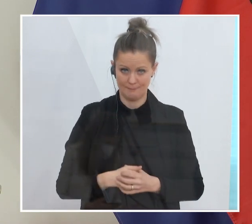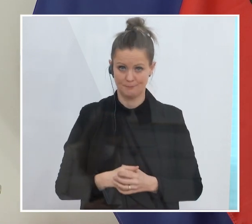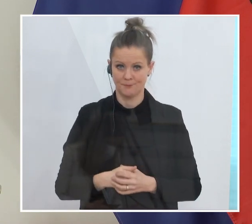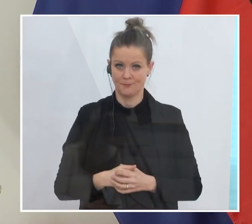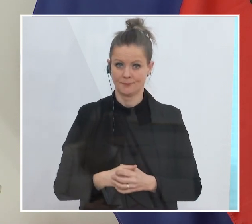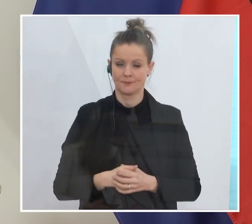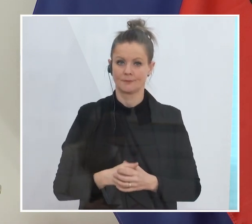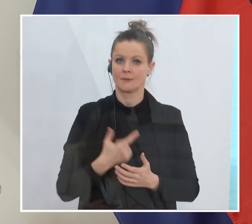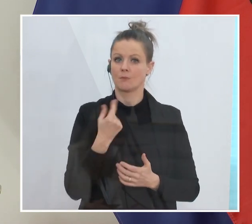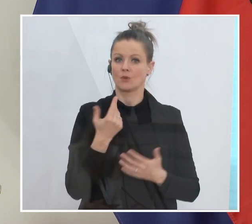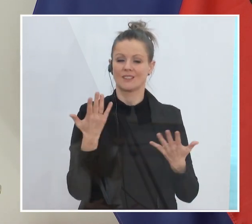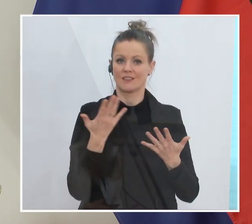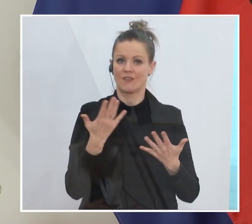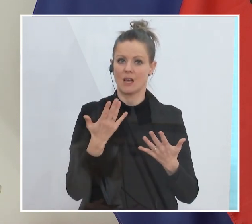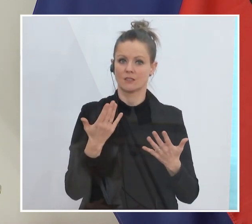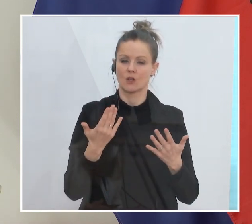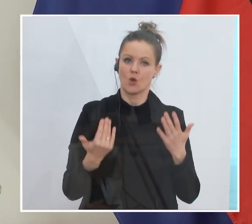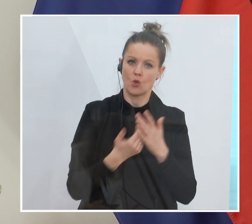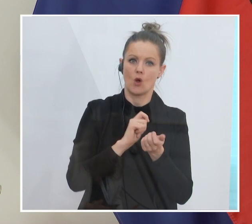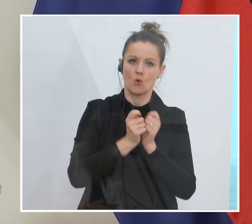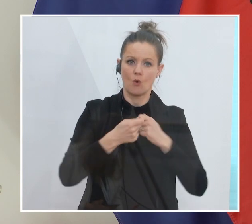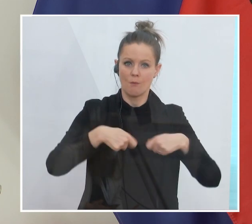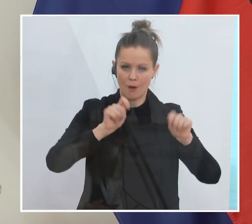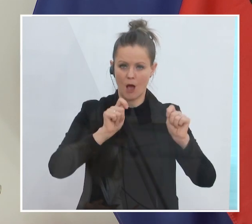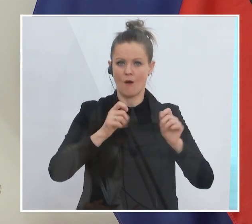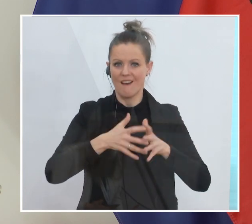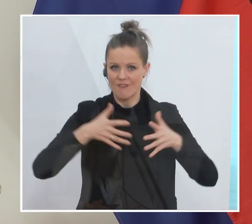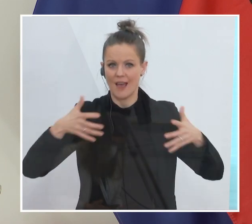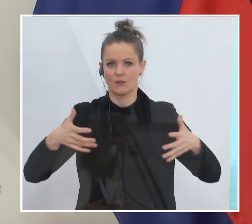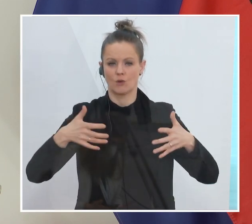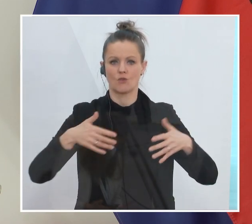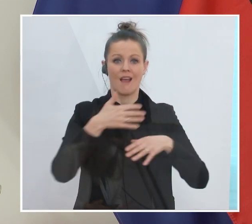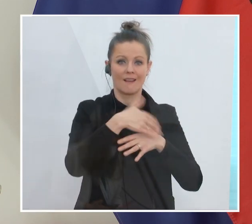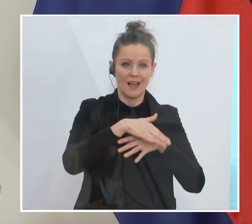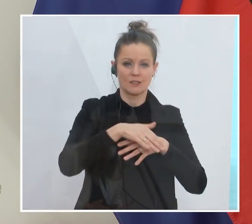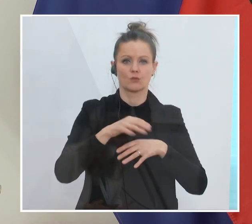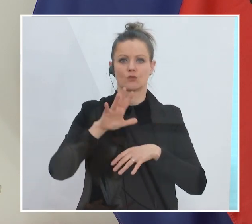heißt Erweiterungen, Neu- und Umbauten von Gast- und Schanigärten sollen unterstützt werden. Wir